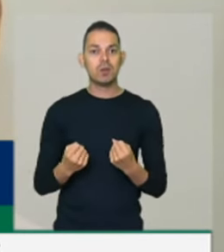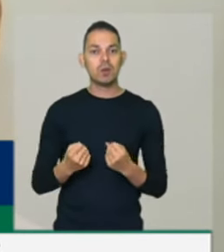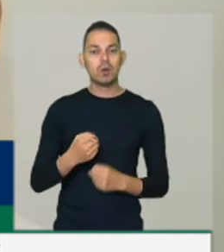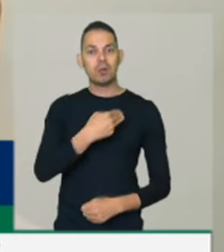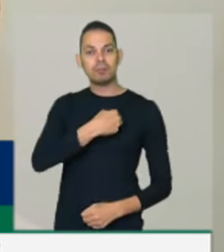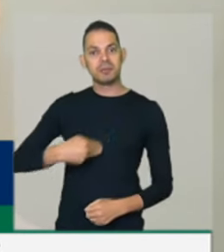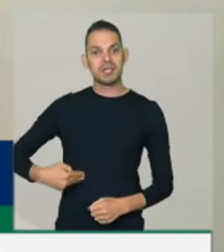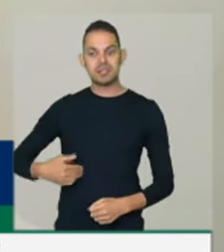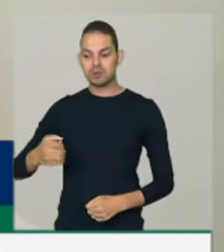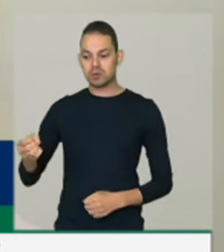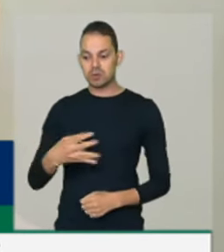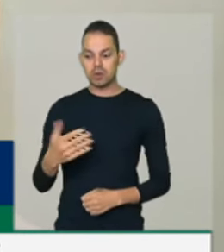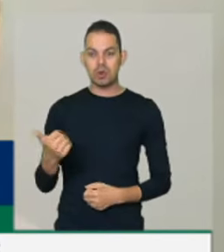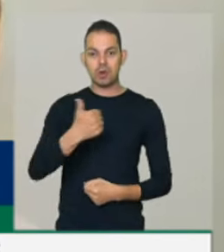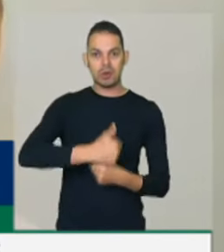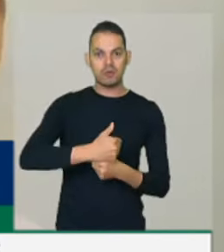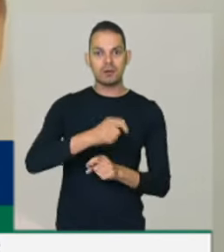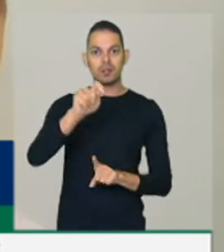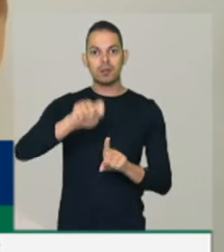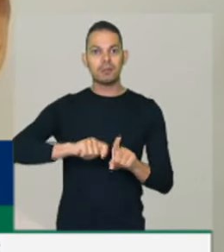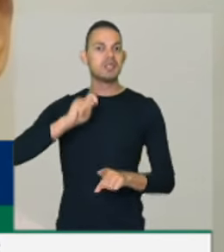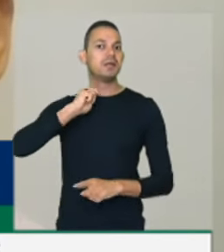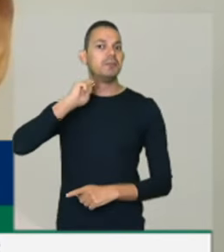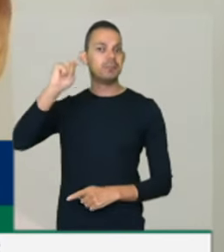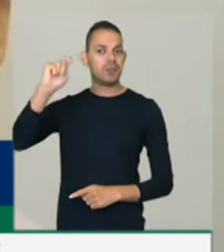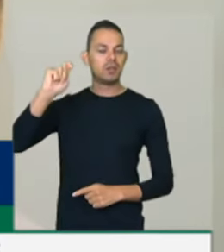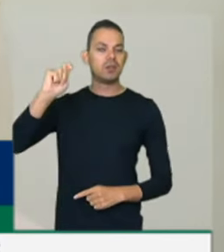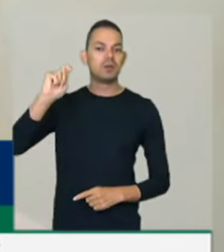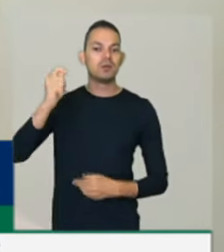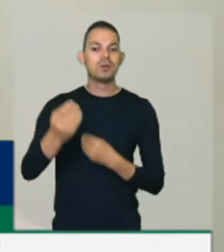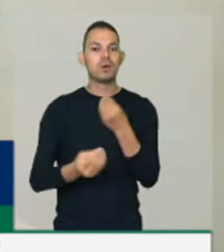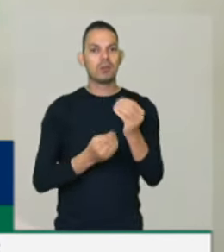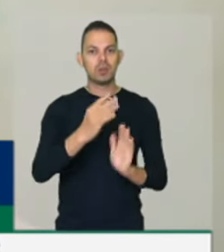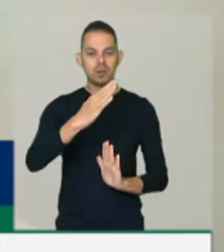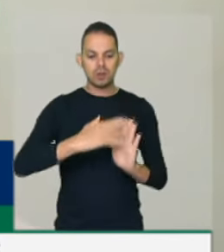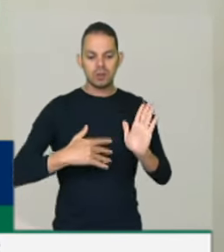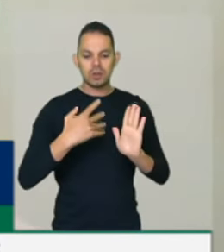NOVO MINISTRO, JÁ EM ABRIL.... PROFESSORES DOS PROFISSIONAIS DE EDUCAÇÃO, PARA QUE AS ESCOLAS POSSAM